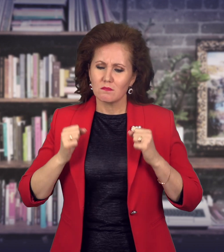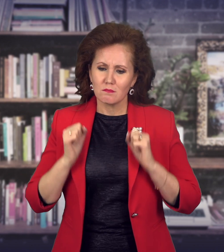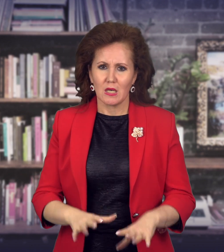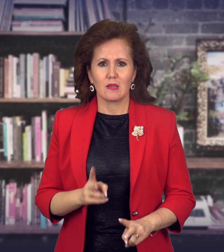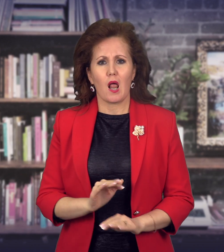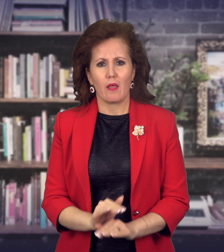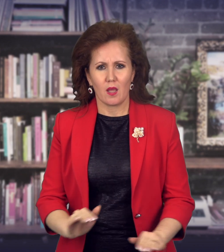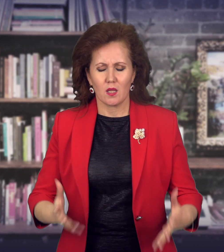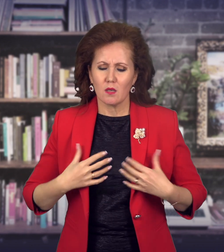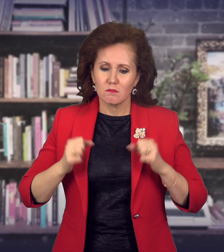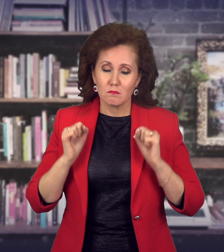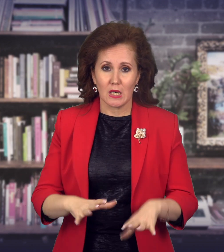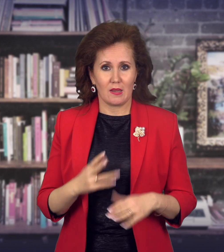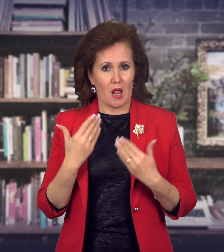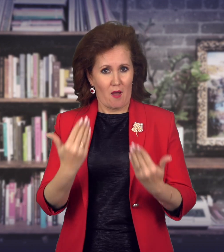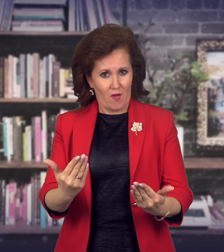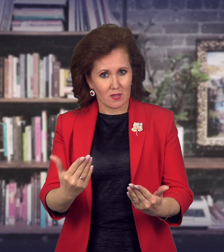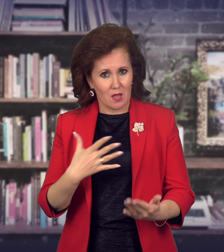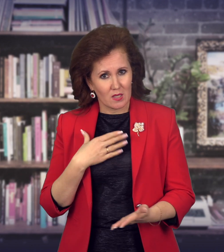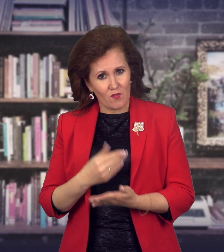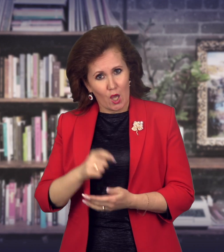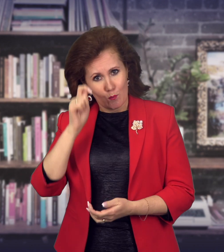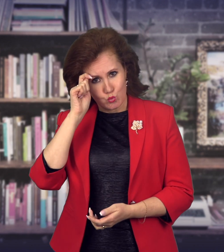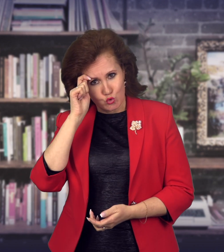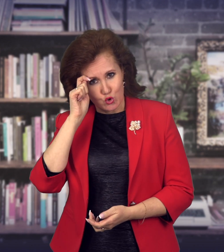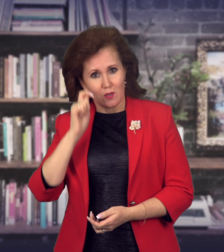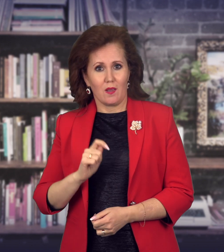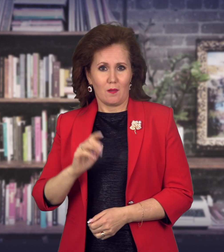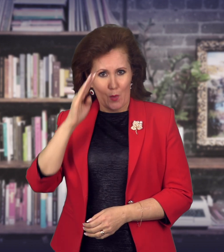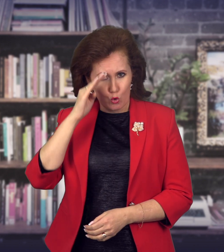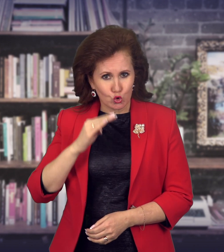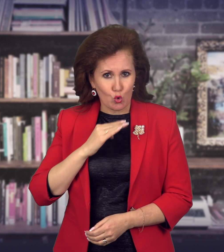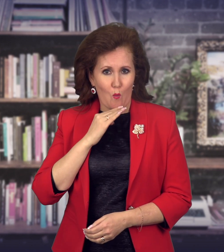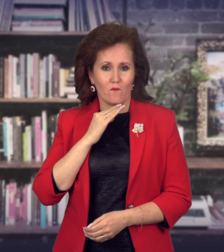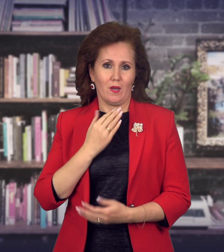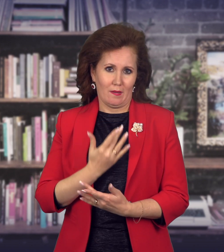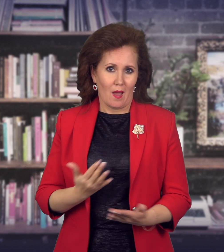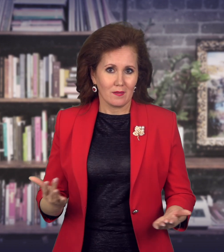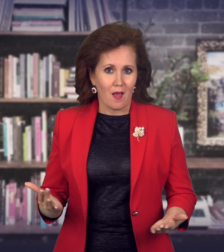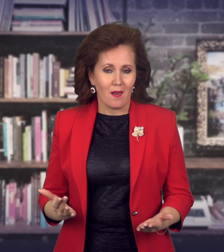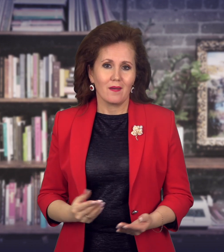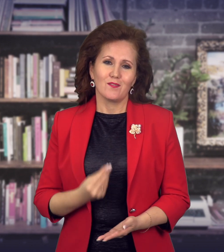отдают себя детям, посвящают себя для вас, своих мужчин, отцов.